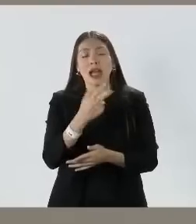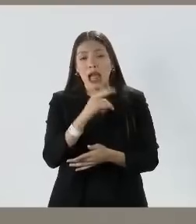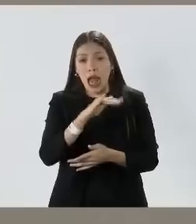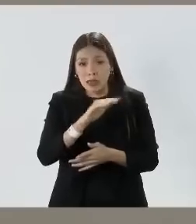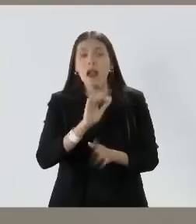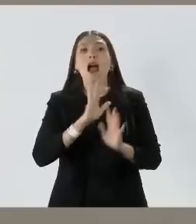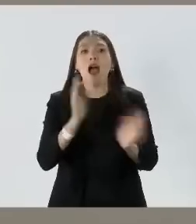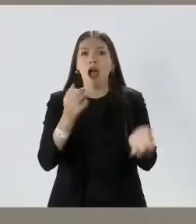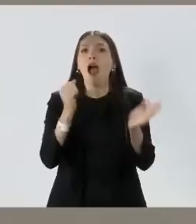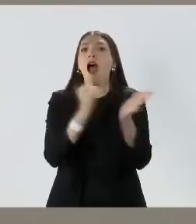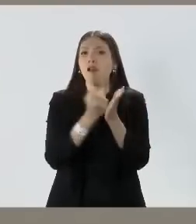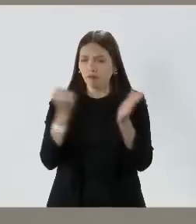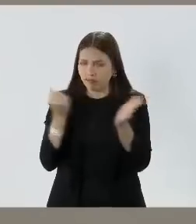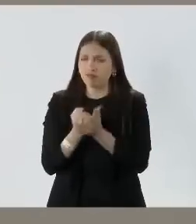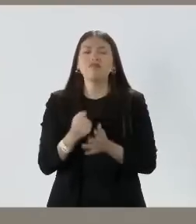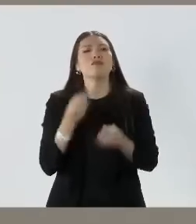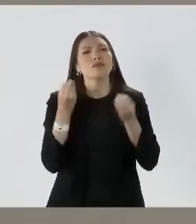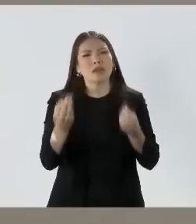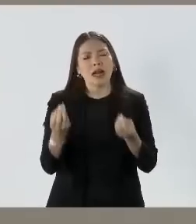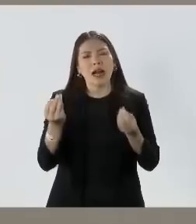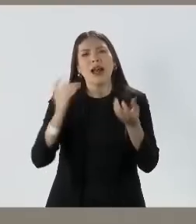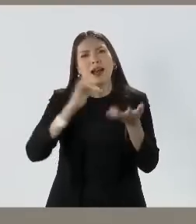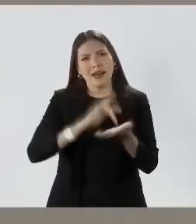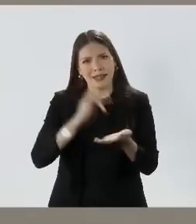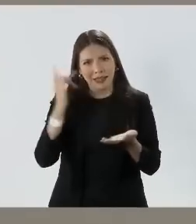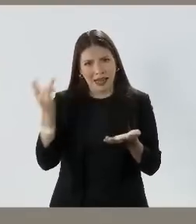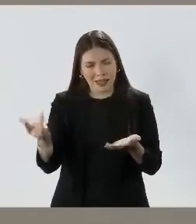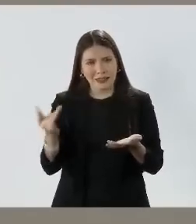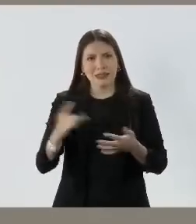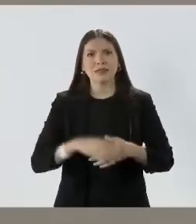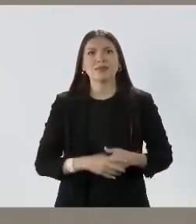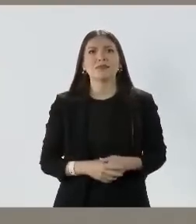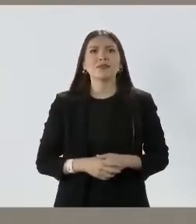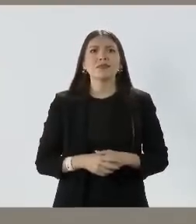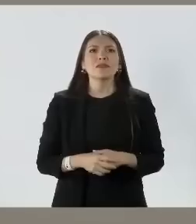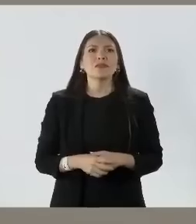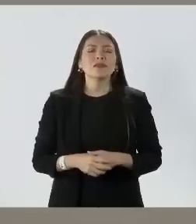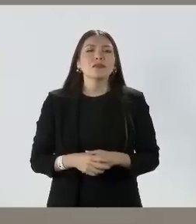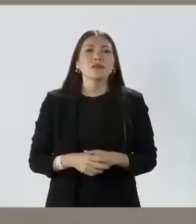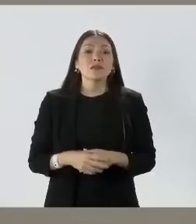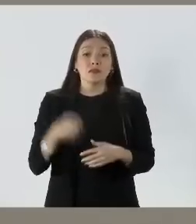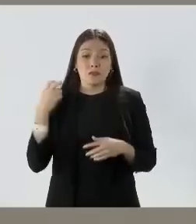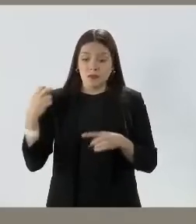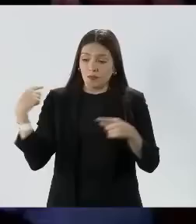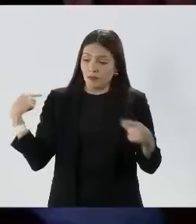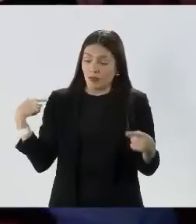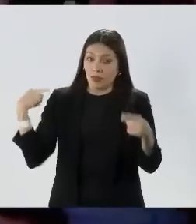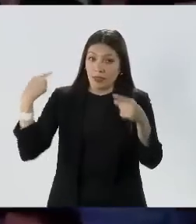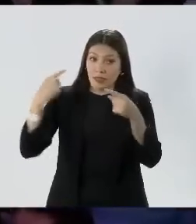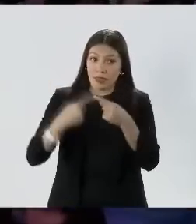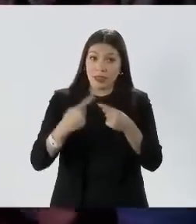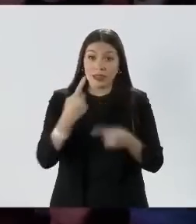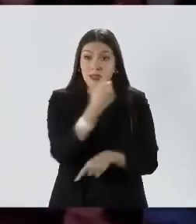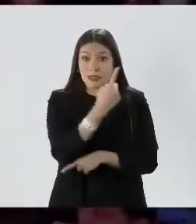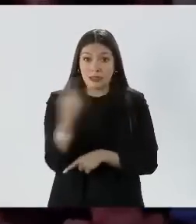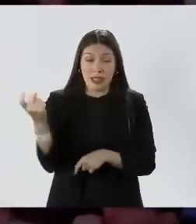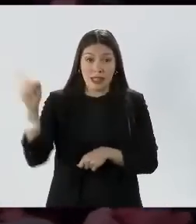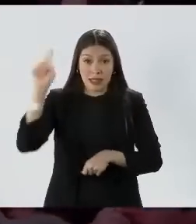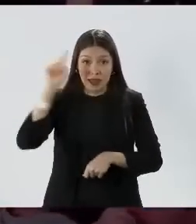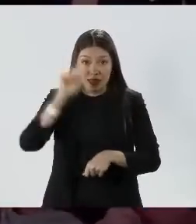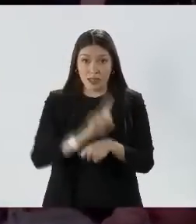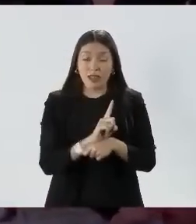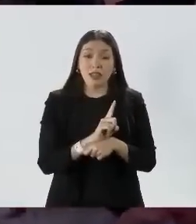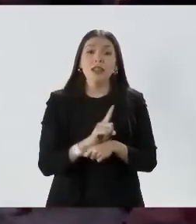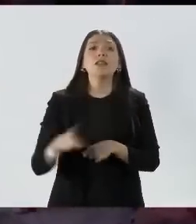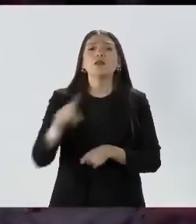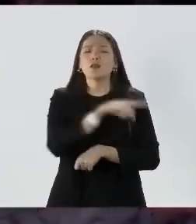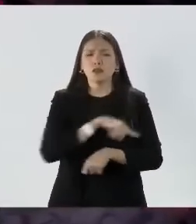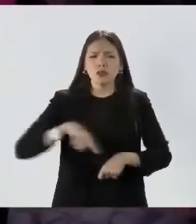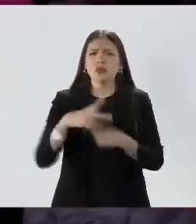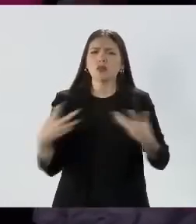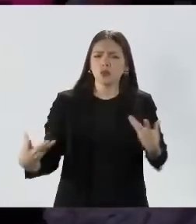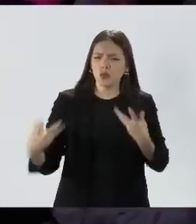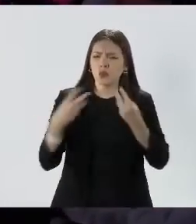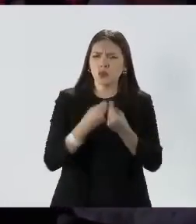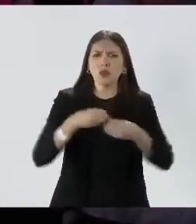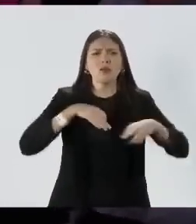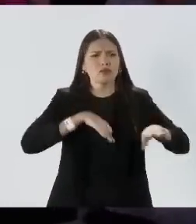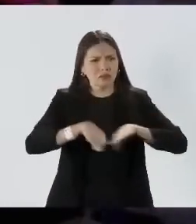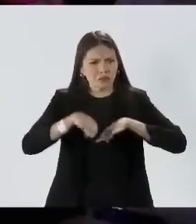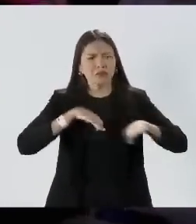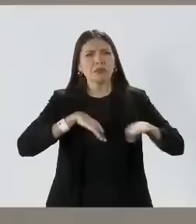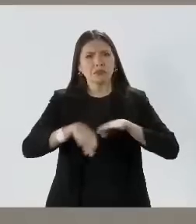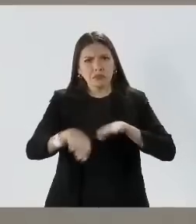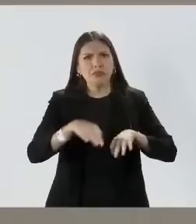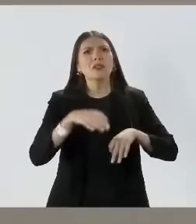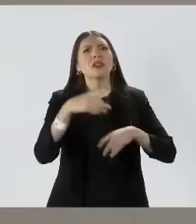gracias durante estos 100 días hemos trabajado de forma institucional y transparente con todas